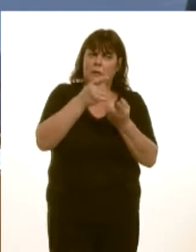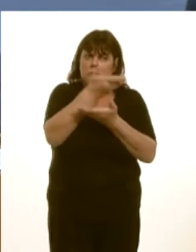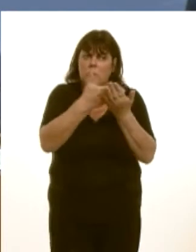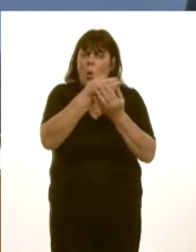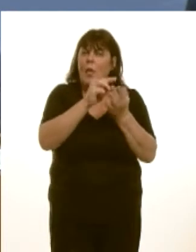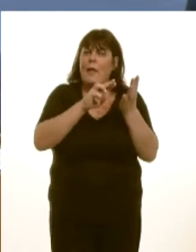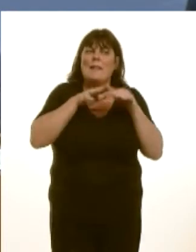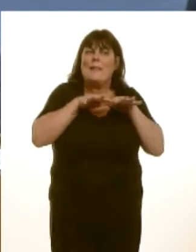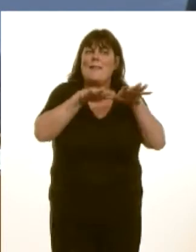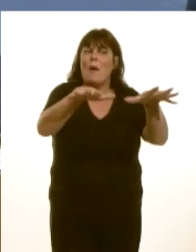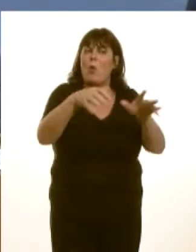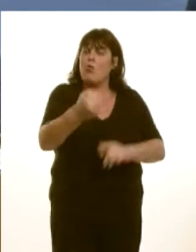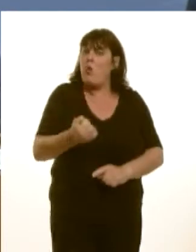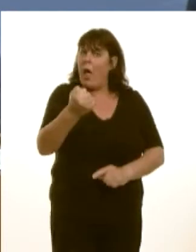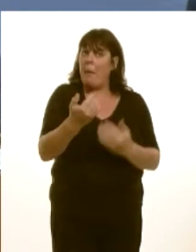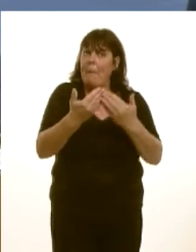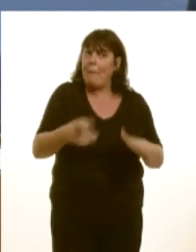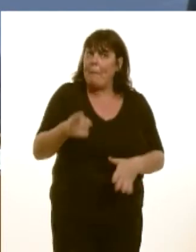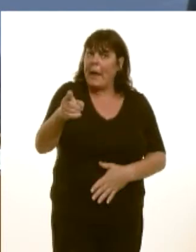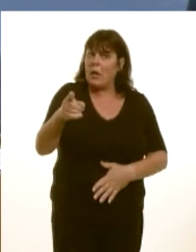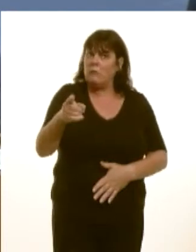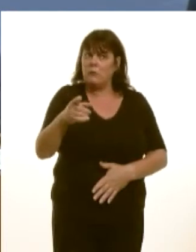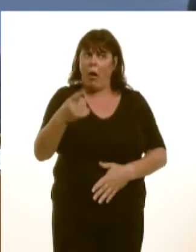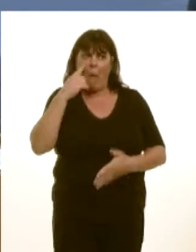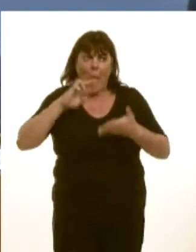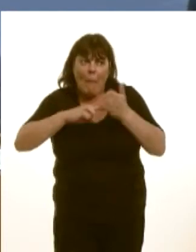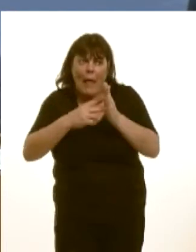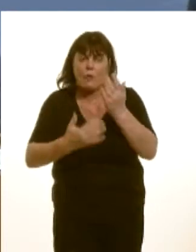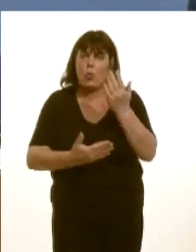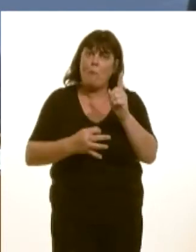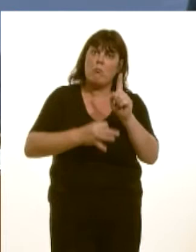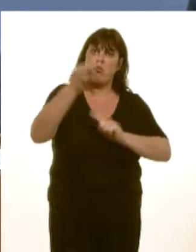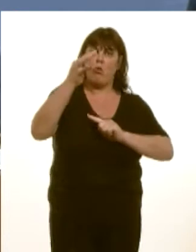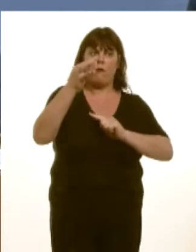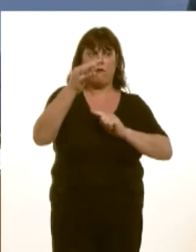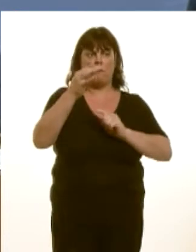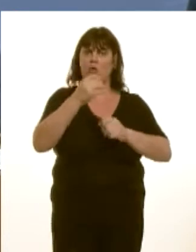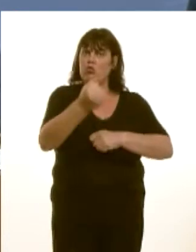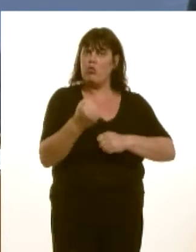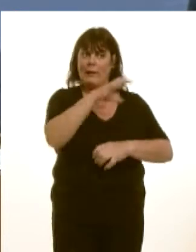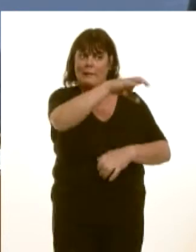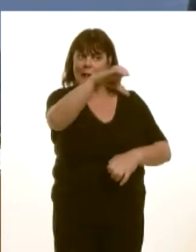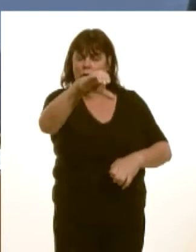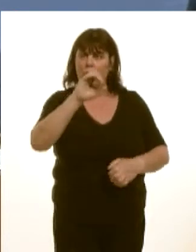Hefyd, a fyddech yn fodlon ymrwymo y bydd eich Llywodraeth yn codi gorsaf drenau Aberdaugleddau